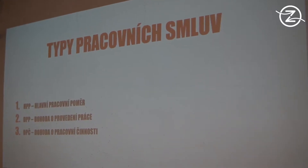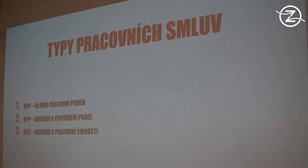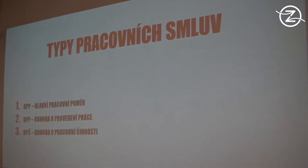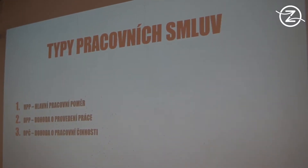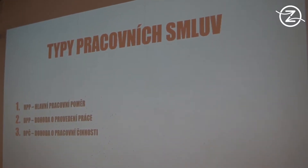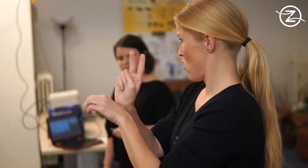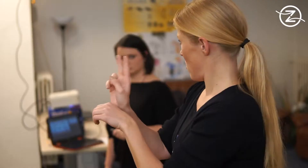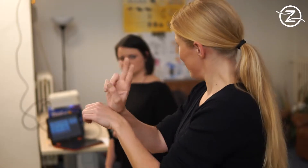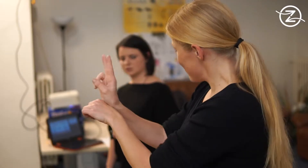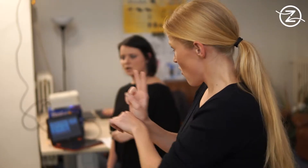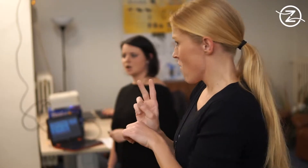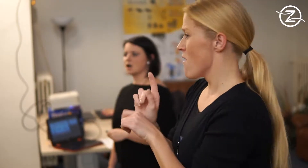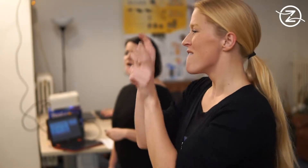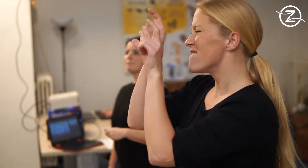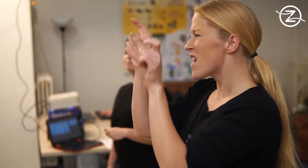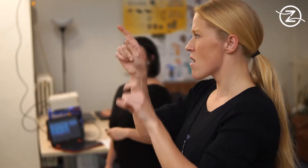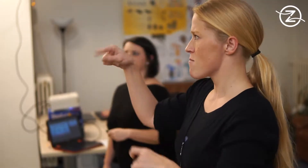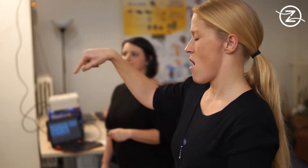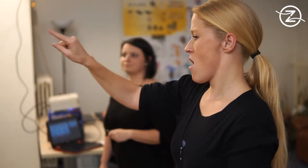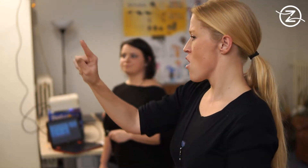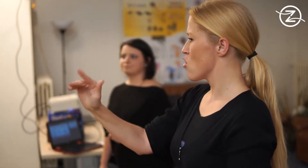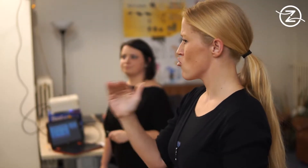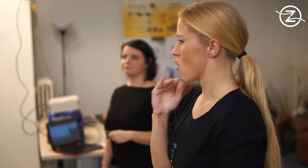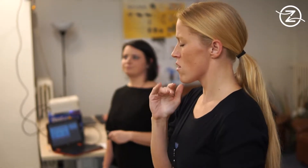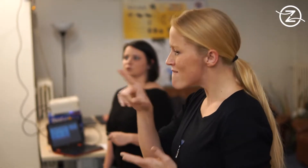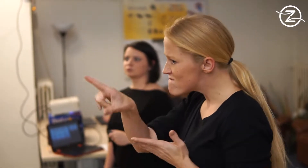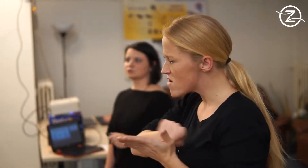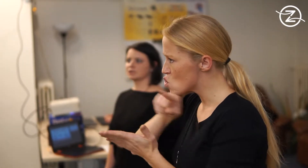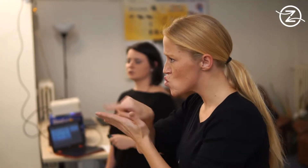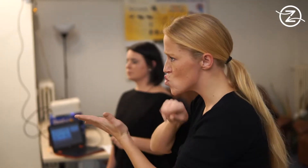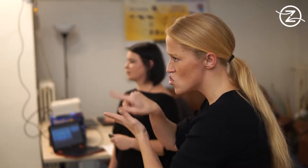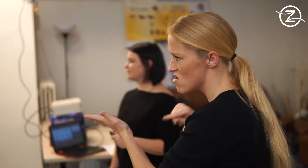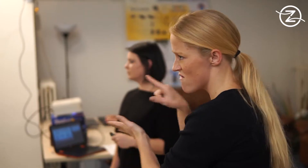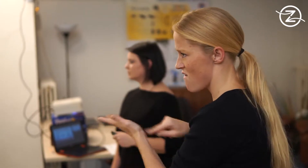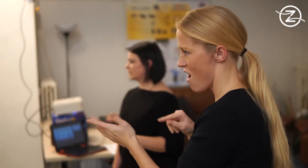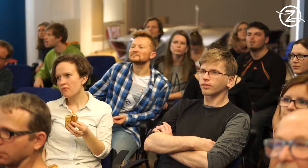Pozor na nefér firmy.